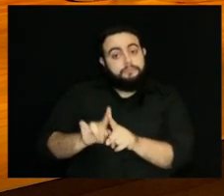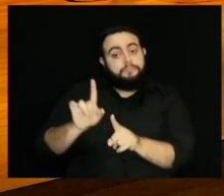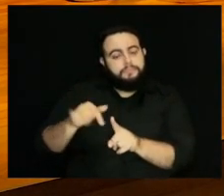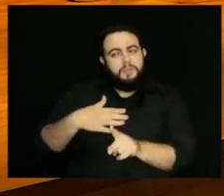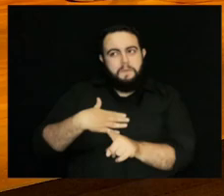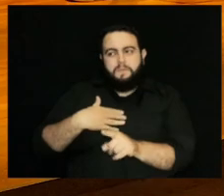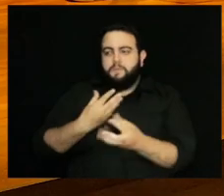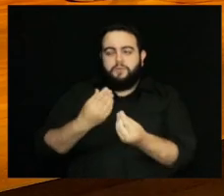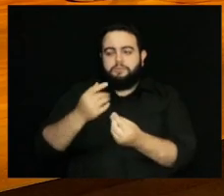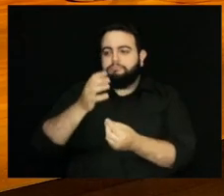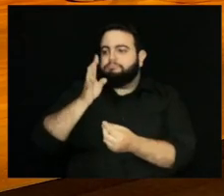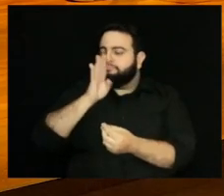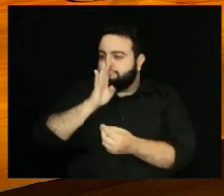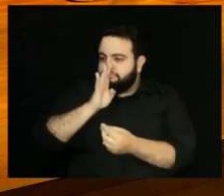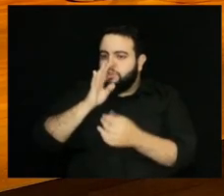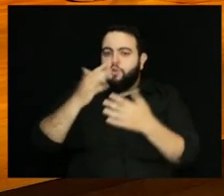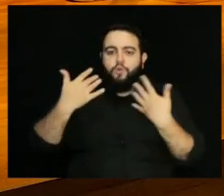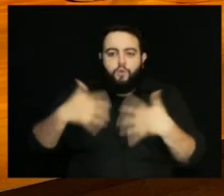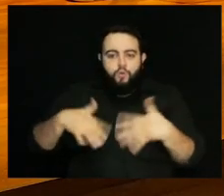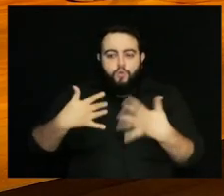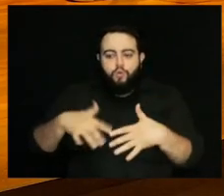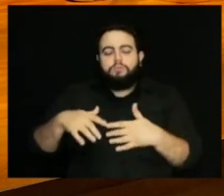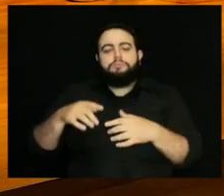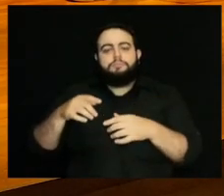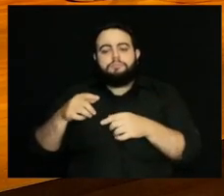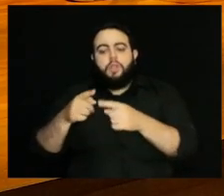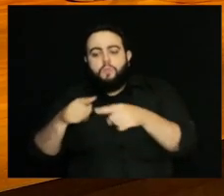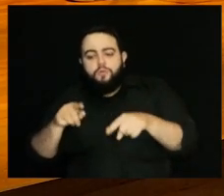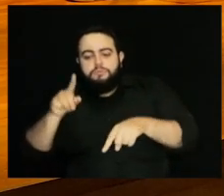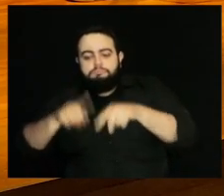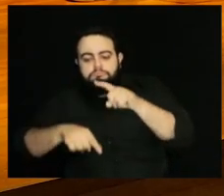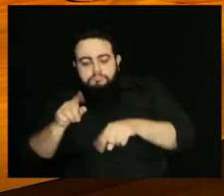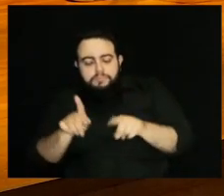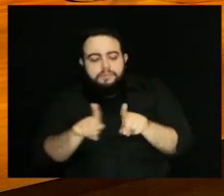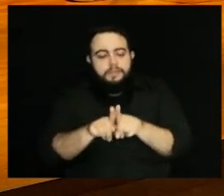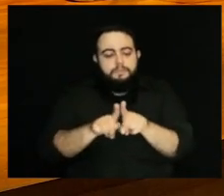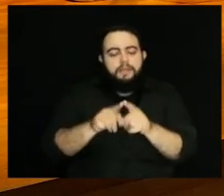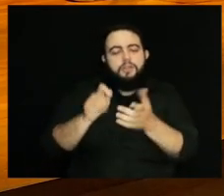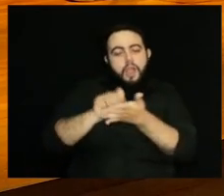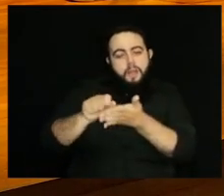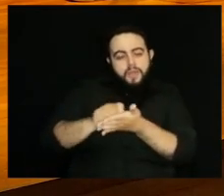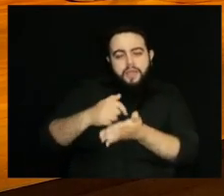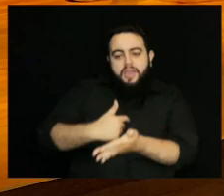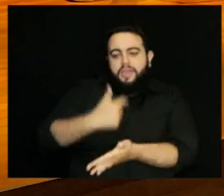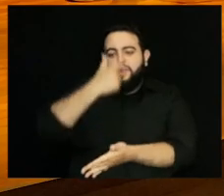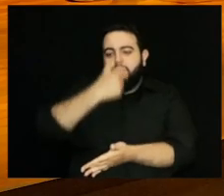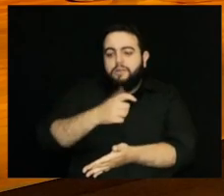impressionante, tanto da música instrumental quanto de compositores. Eu acho que só agora nessa